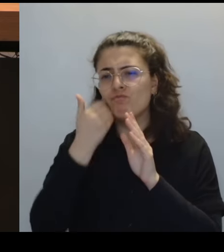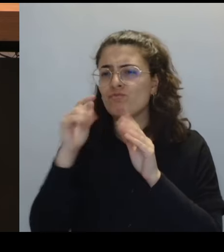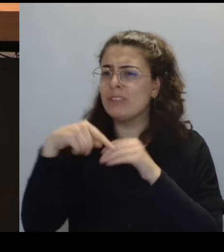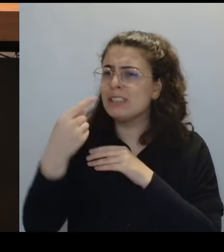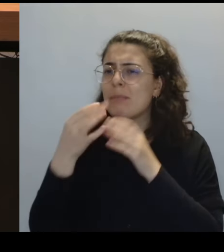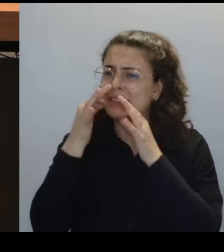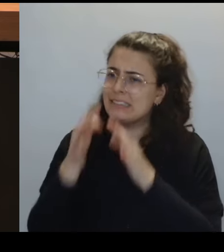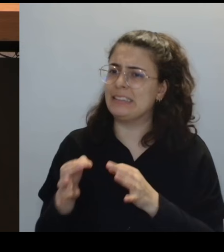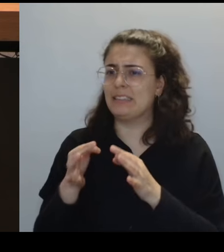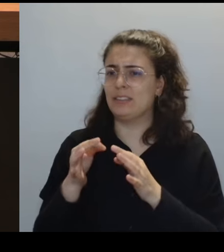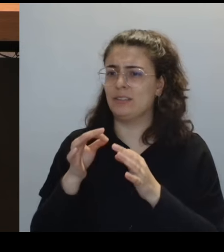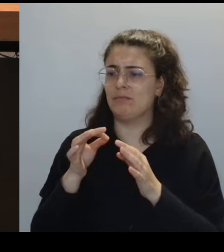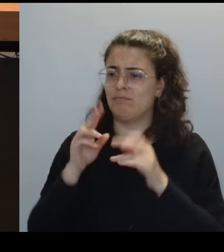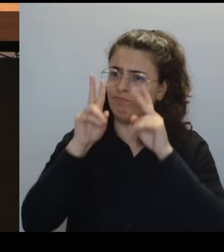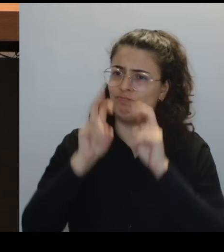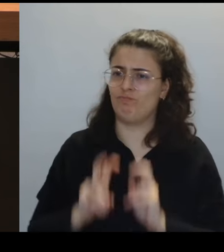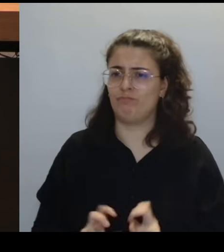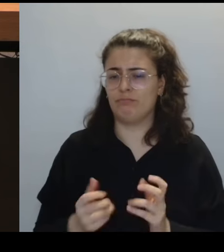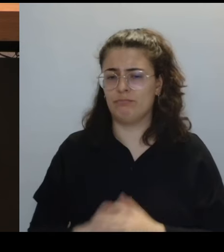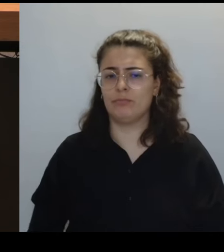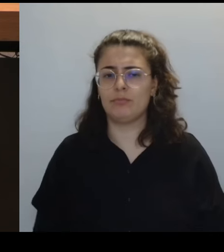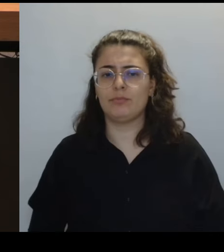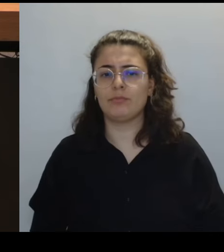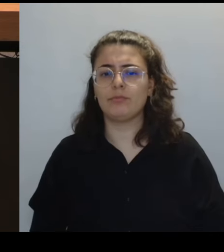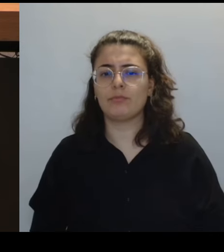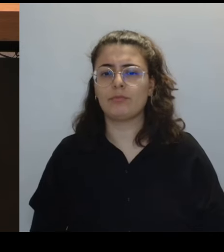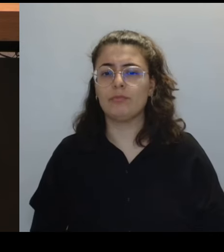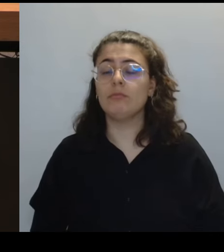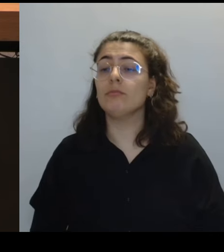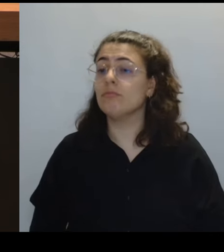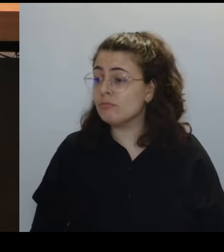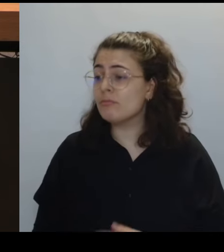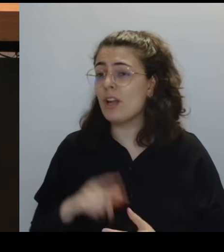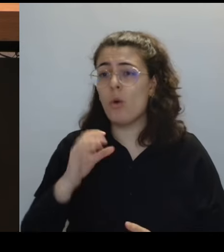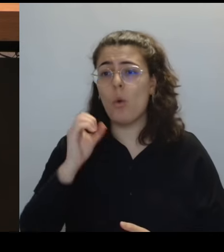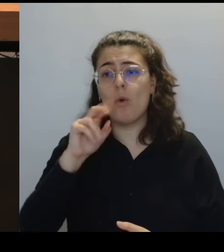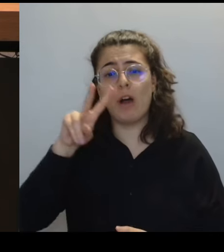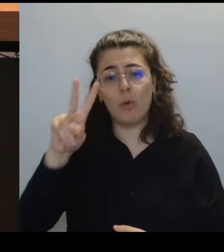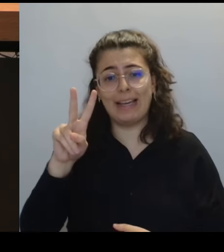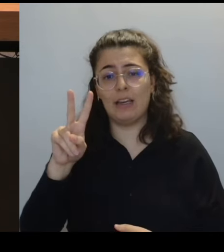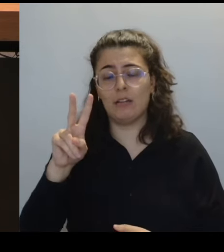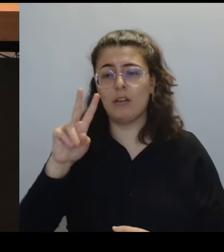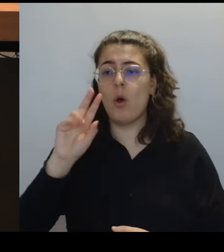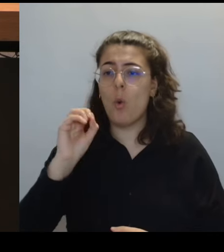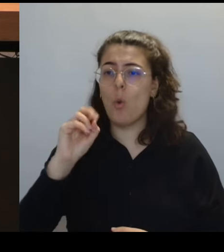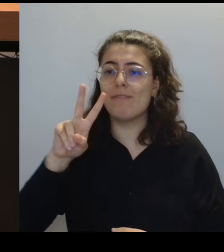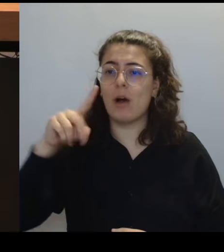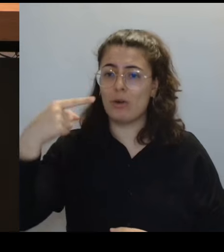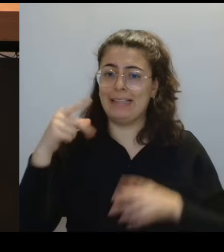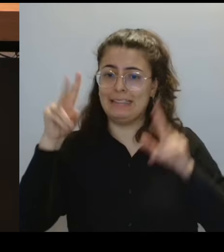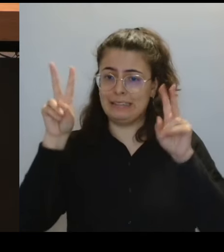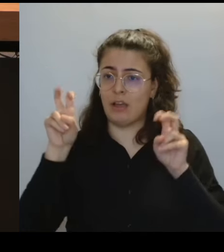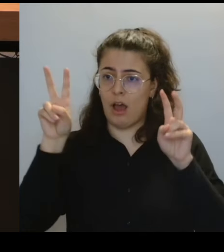Und man hätte vielleicht, wenn man auch das OVG zitiert, das richtige Aktenzeichen angegeben,